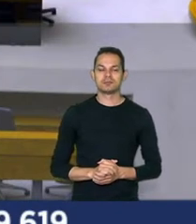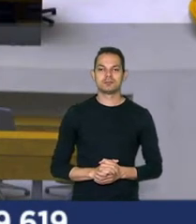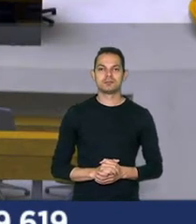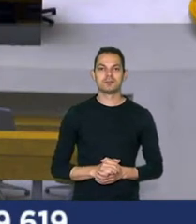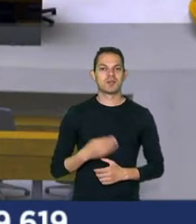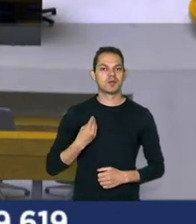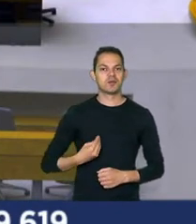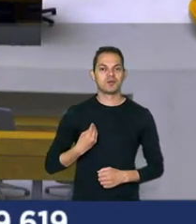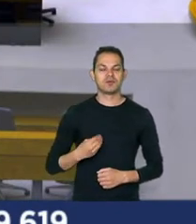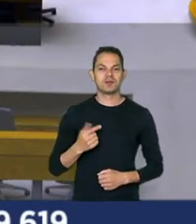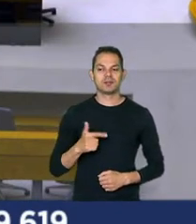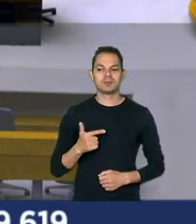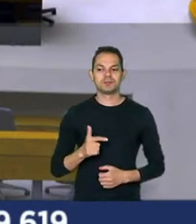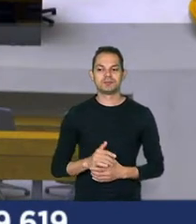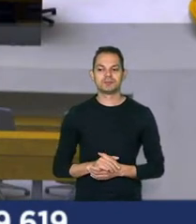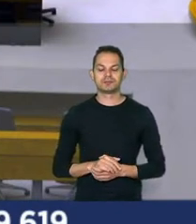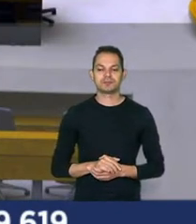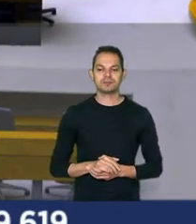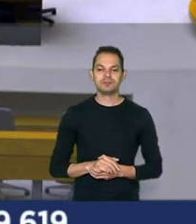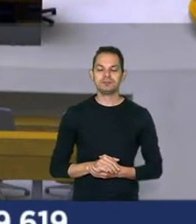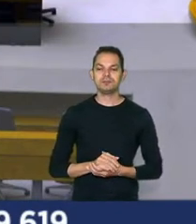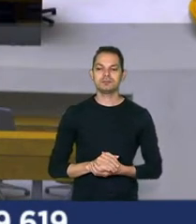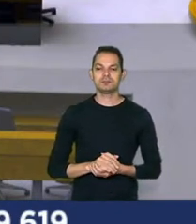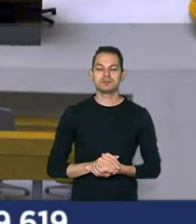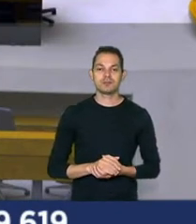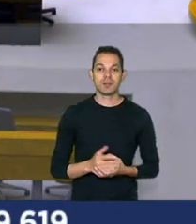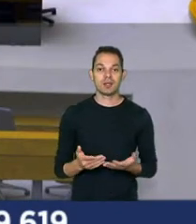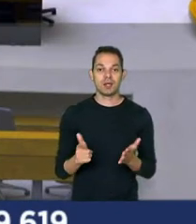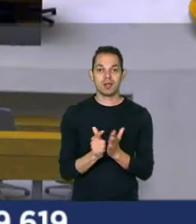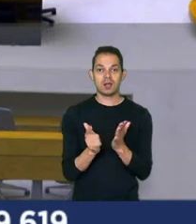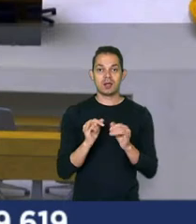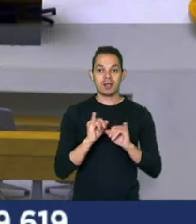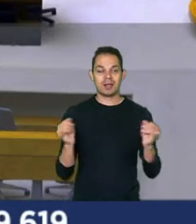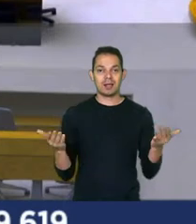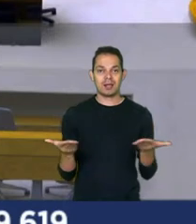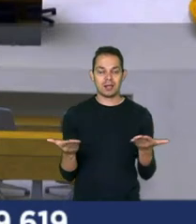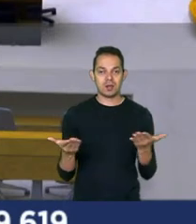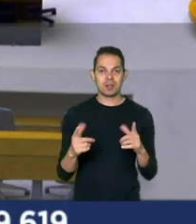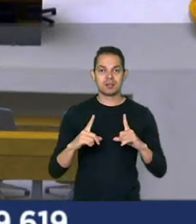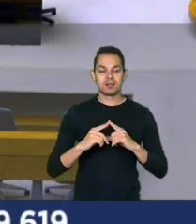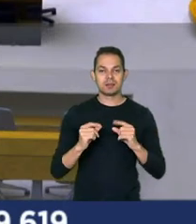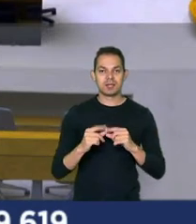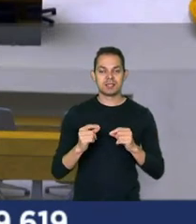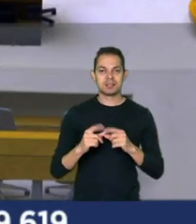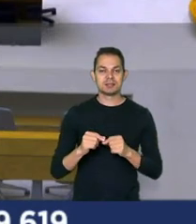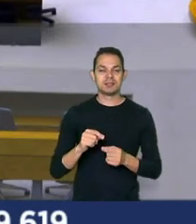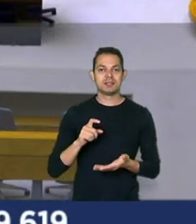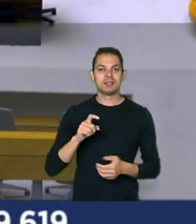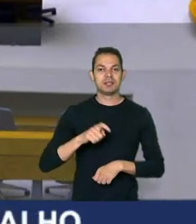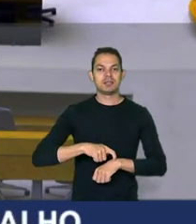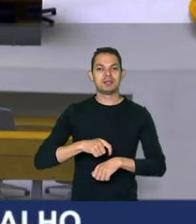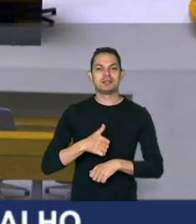DEPUTADA LÍDICE DA MATA. AUSENTE A SALA VIRTUAL. [REPÓRTER]: ATUALMENTE DE BRASÍLIA, 10 HORAS, VOCÊ CONTINUA ACOMPANHANDO CONOSCO NA TV E